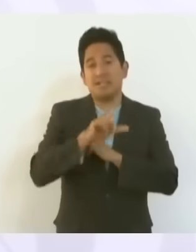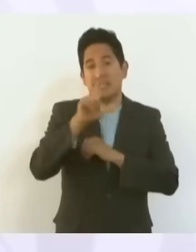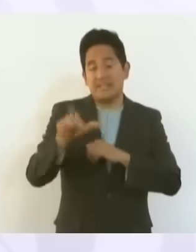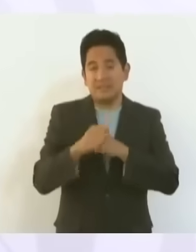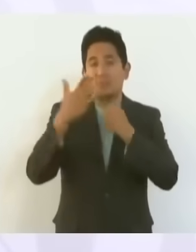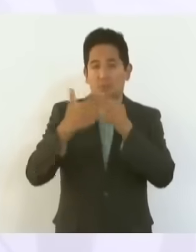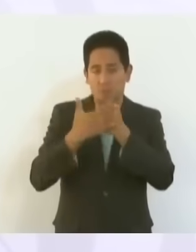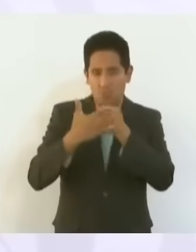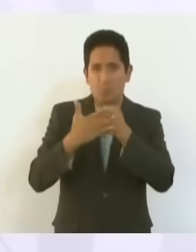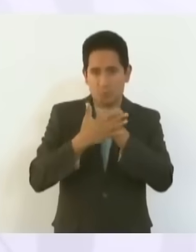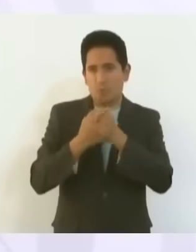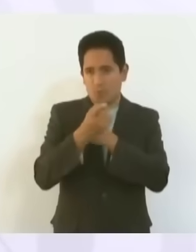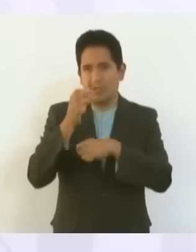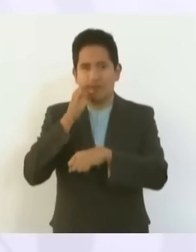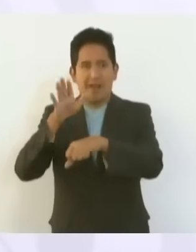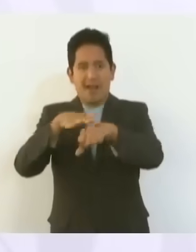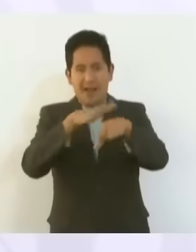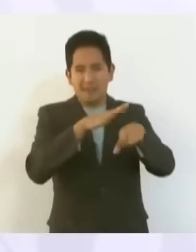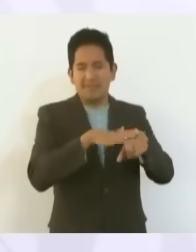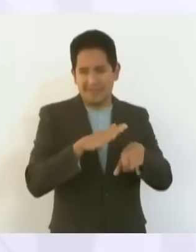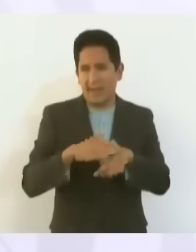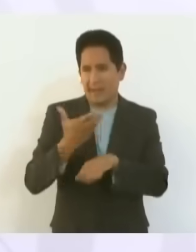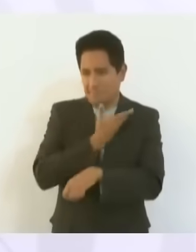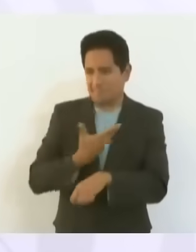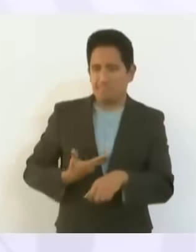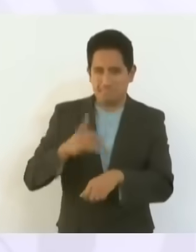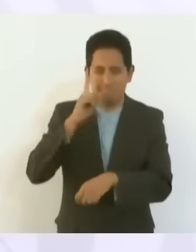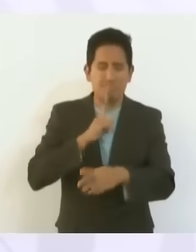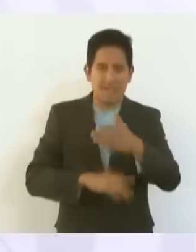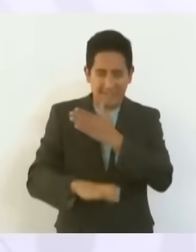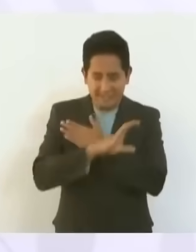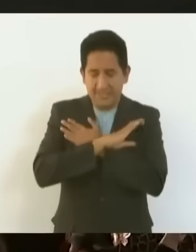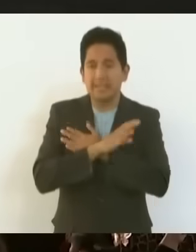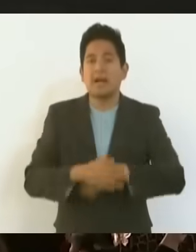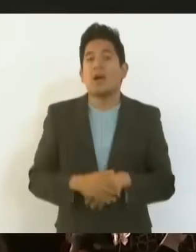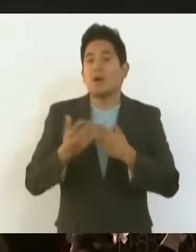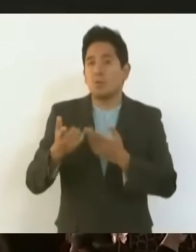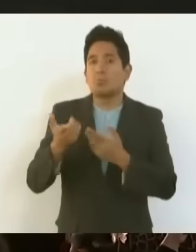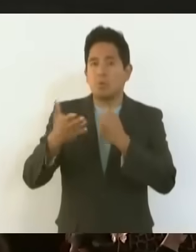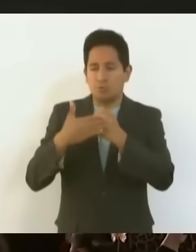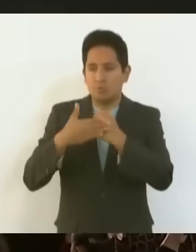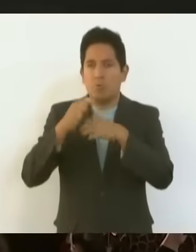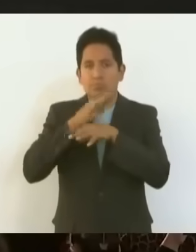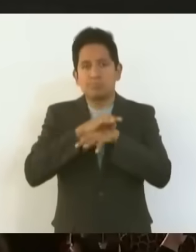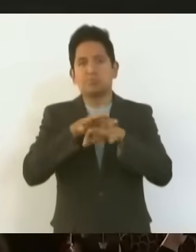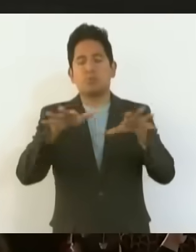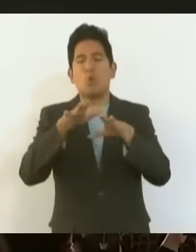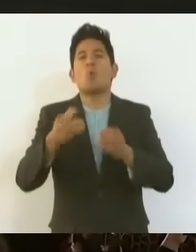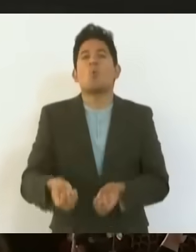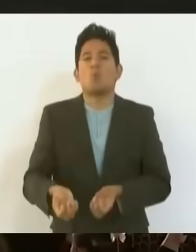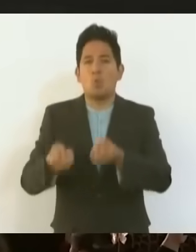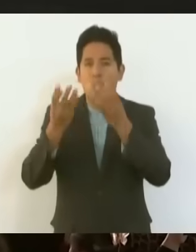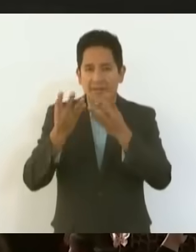pronto estaremos festejando más disminución de pobreza, que es el objetivo principal de combatir